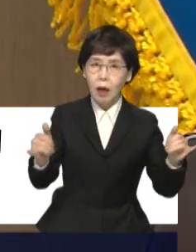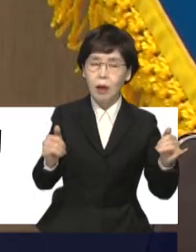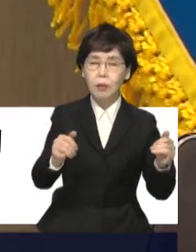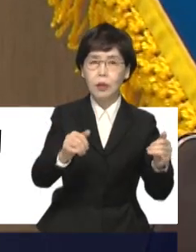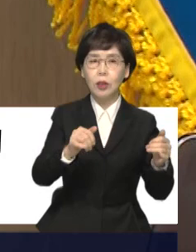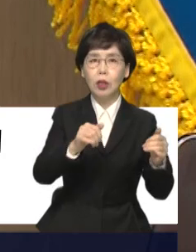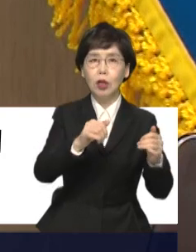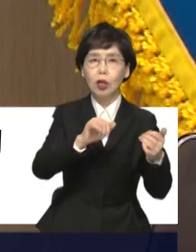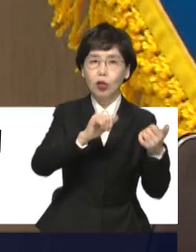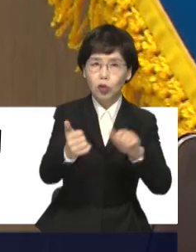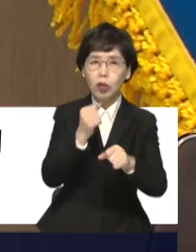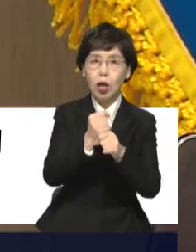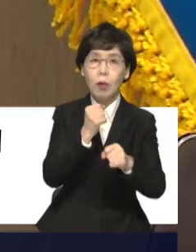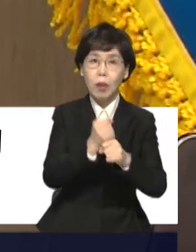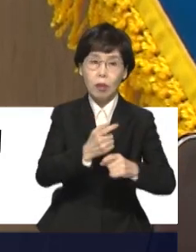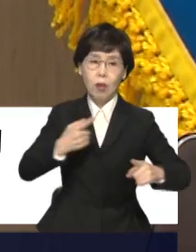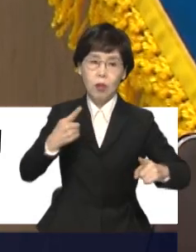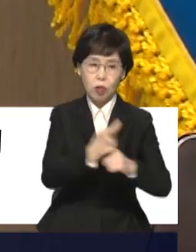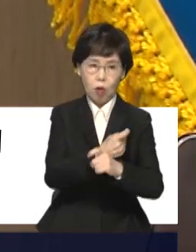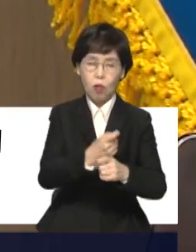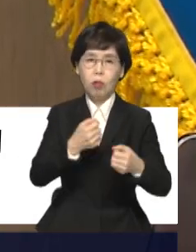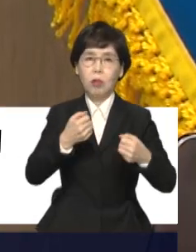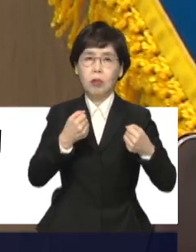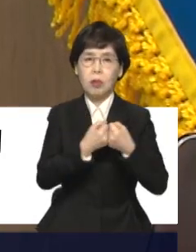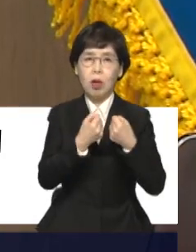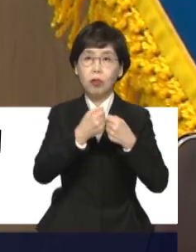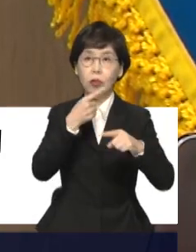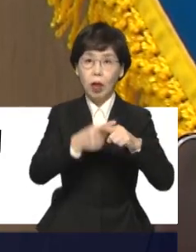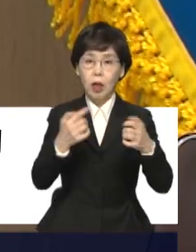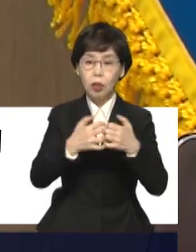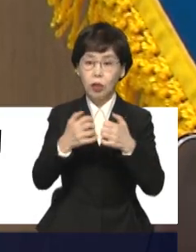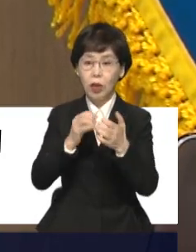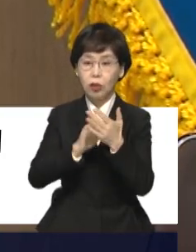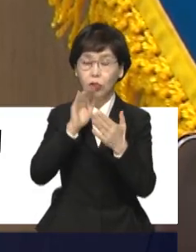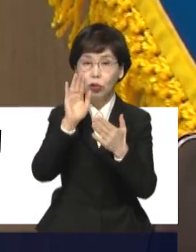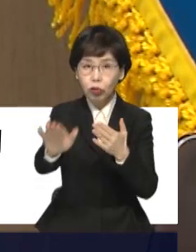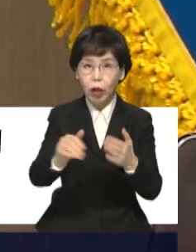맞서다가 전후에 전격적으로 화해하고